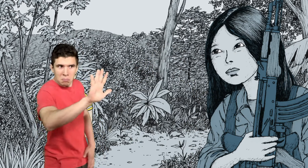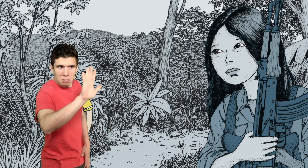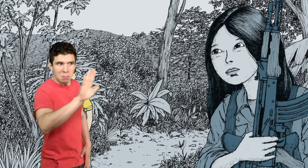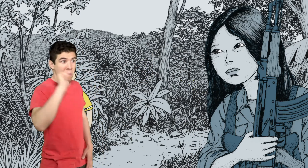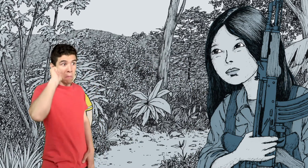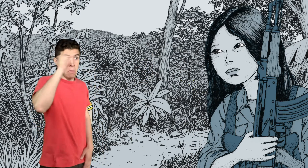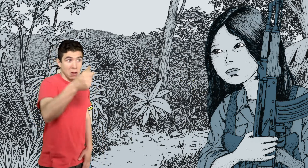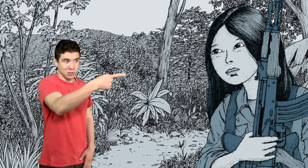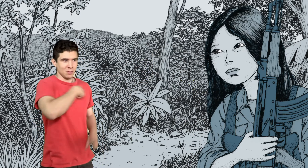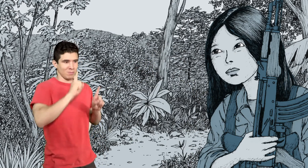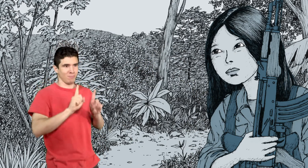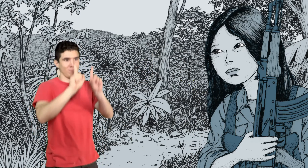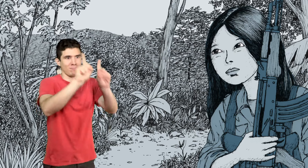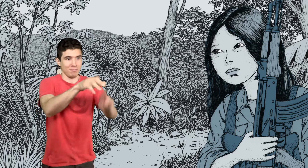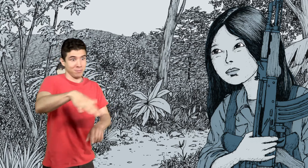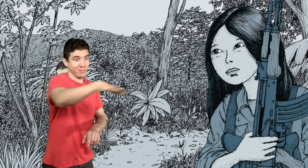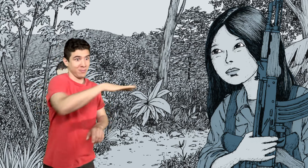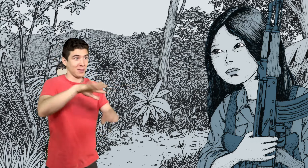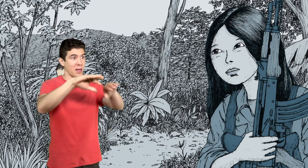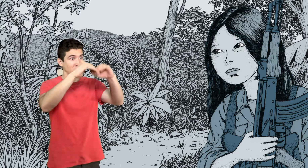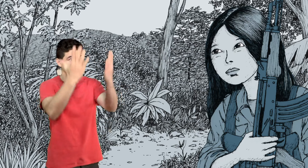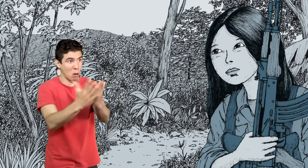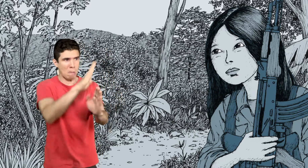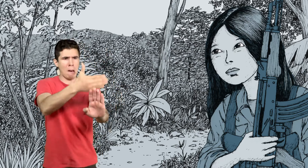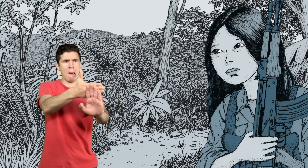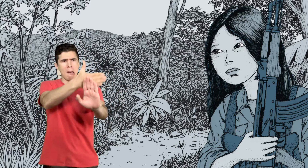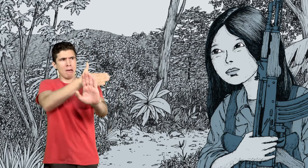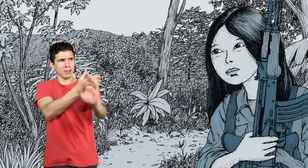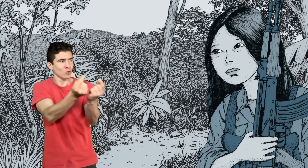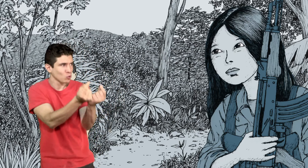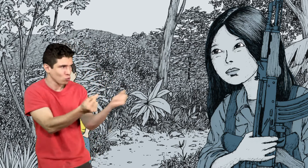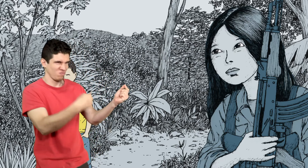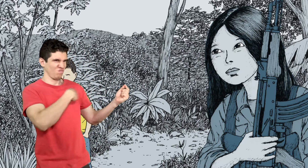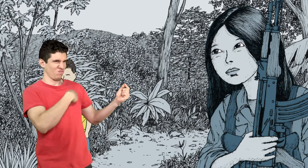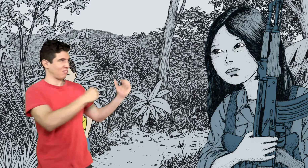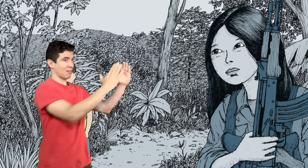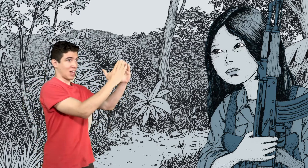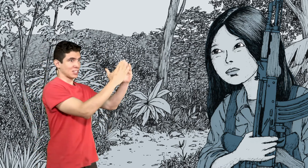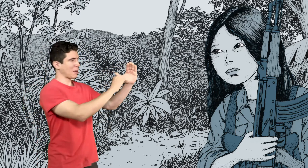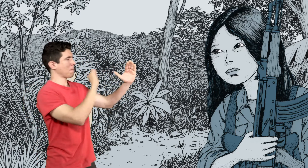Tranquilo, mañana cuando vayamos al colegio pregunto casa por casa